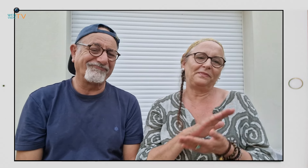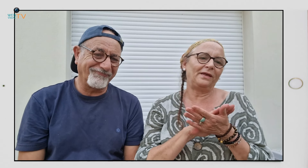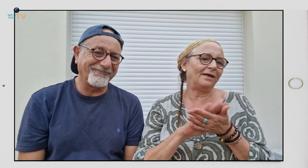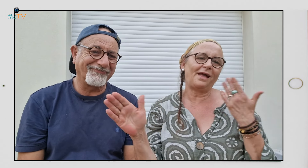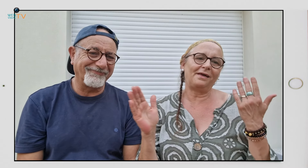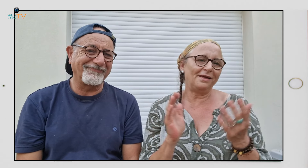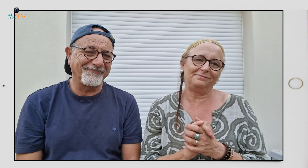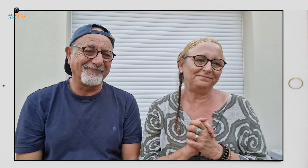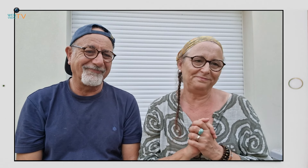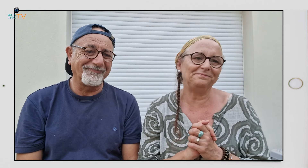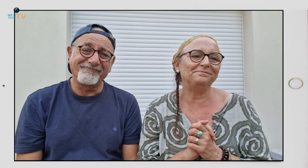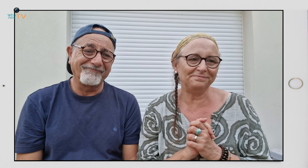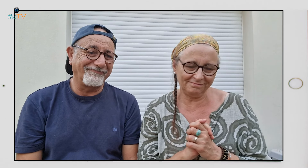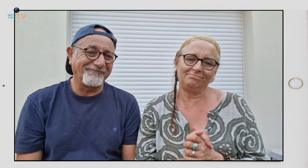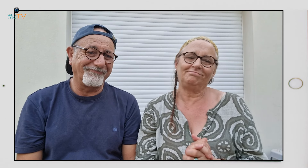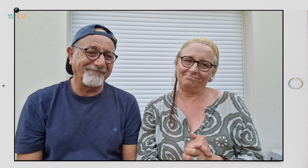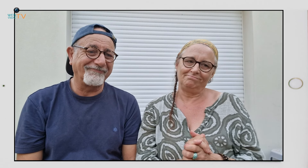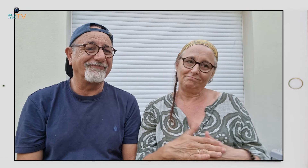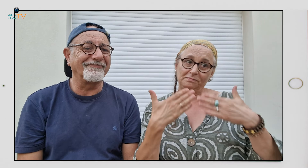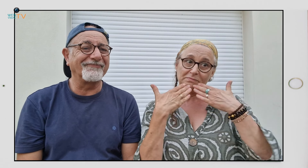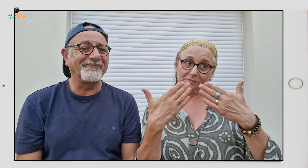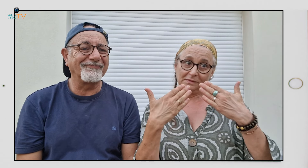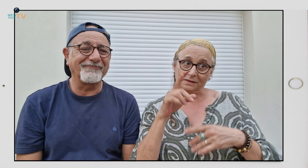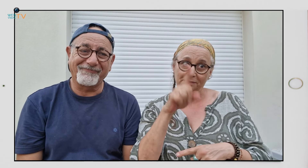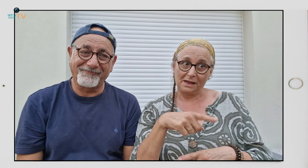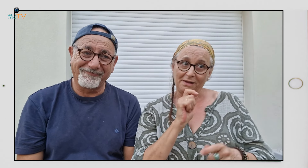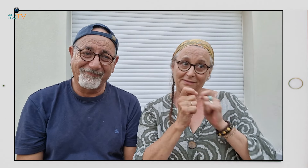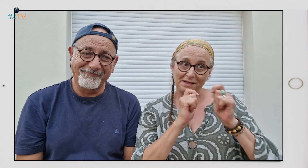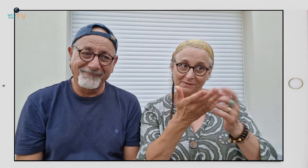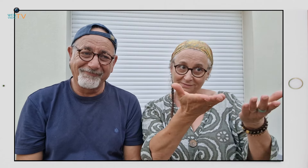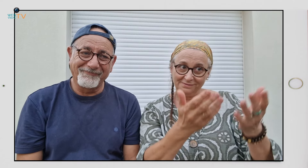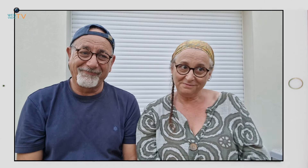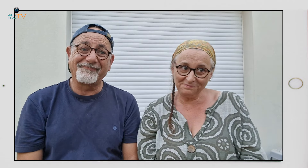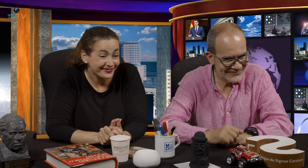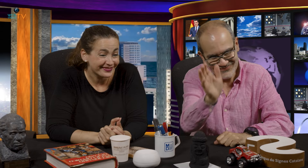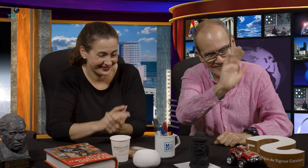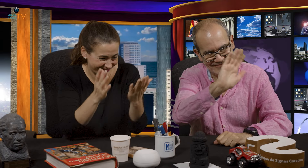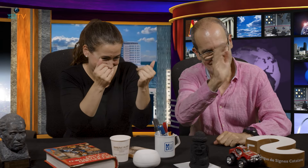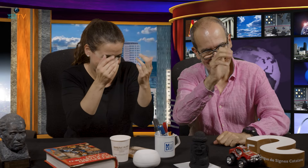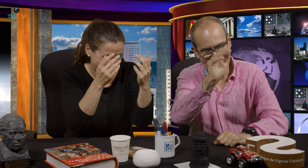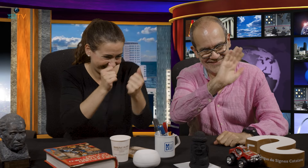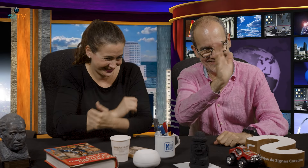De nada. Gracias también al entrevistador. Adiós.